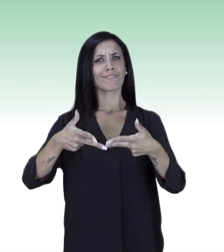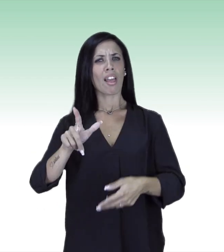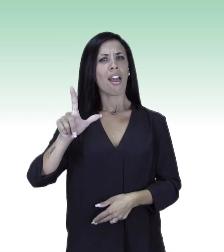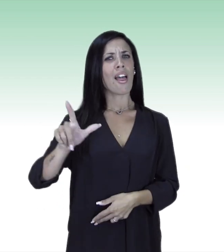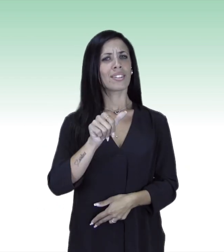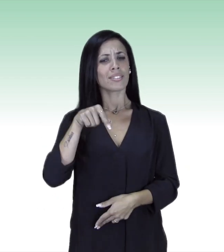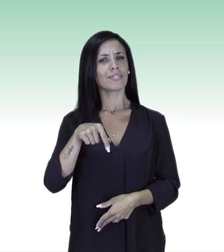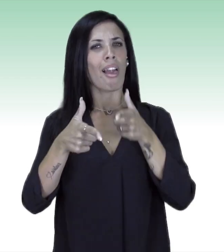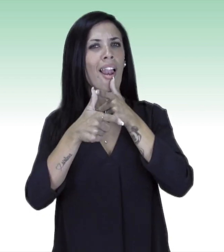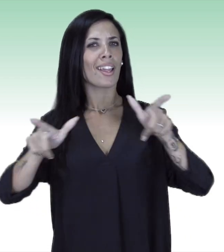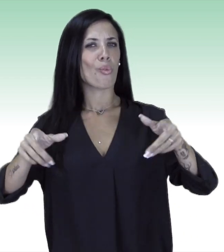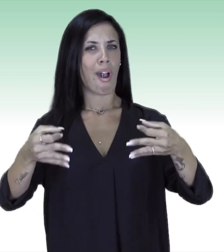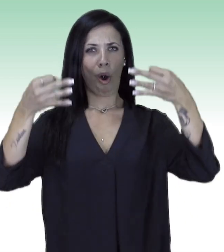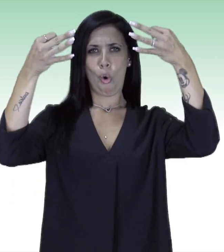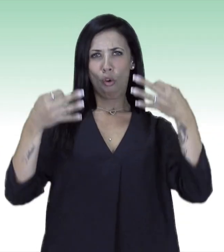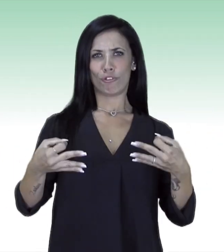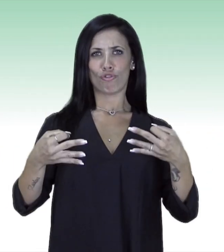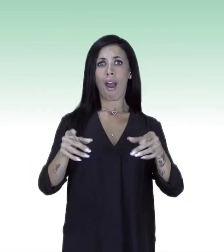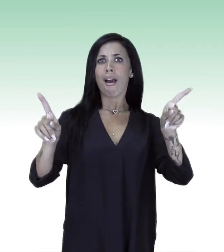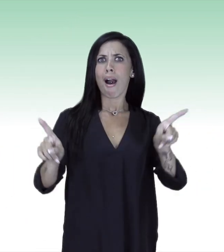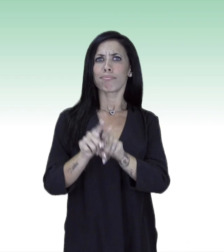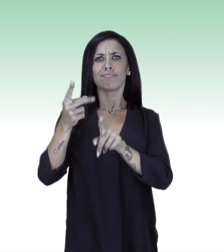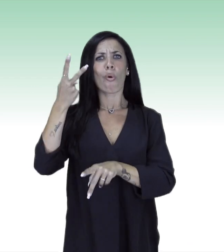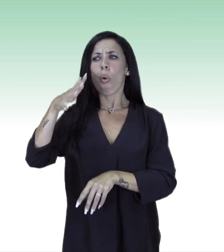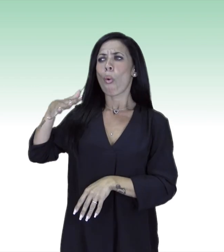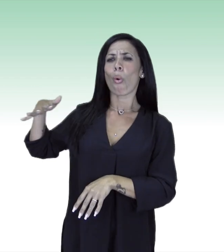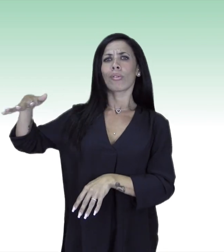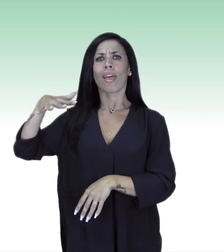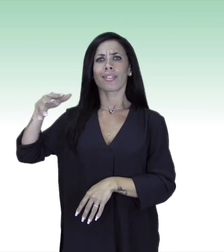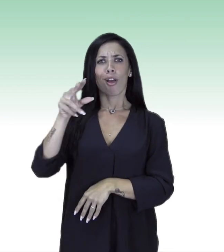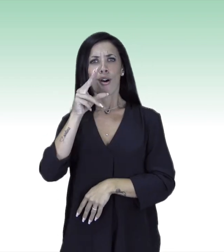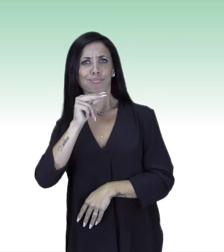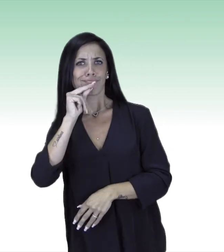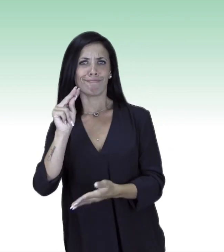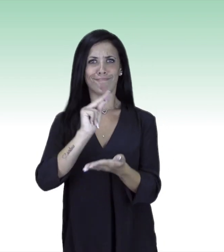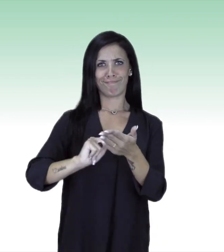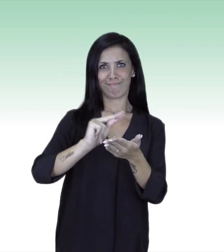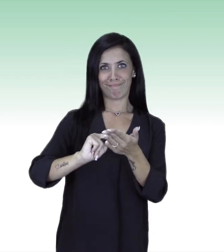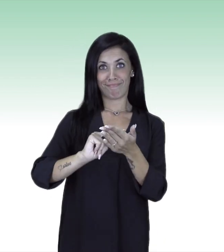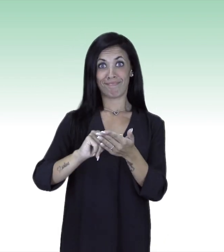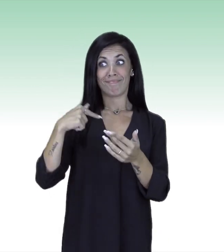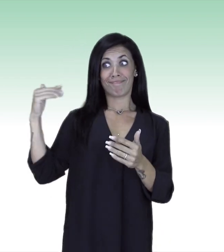È necessario prevedere regole sulla formazione e sulla certificazione di questi professionisti.